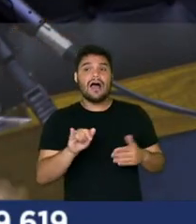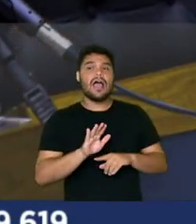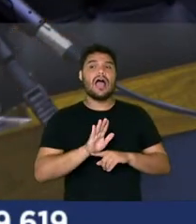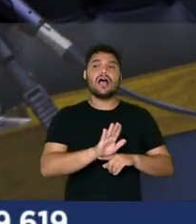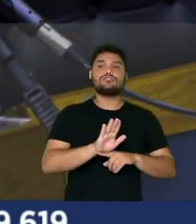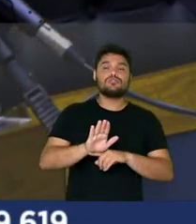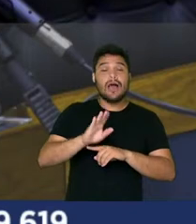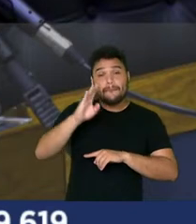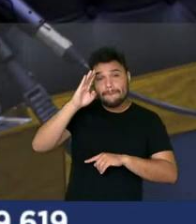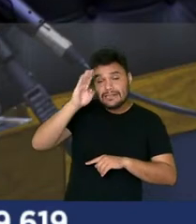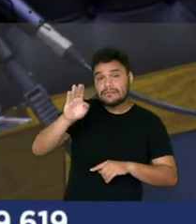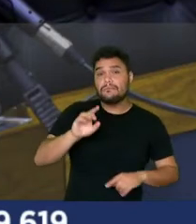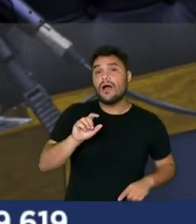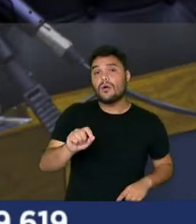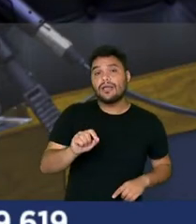AGORA ESTAMOS VENDO ISSO, ELA VAI... FUNDAMENTALMENTE OS